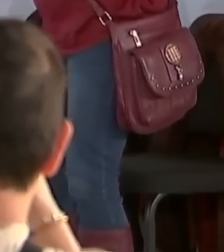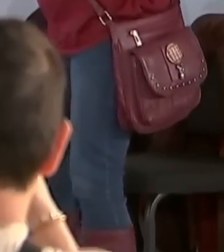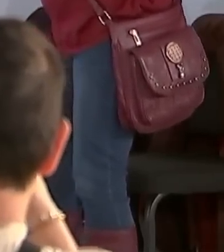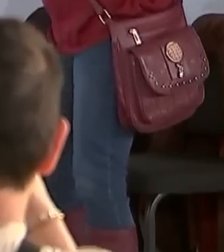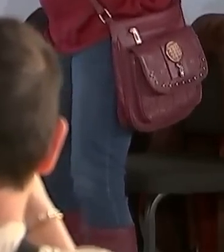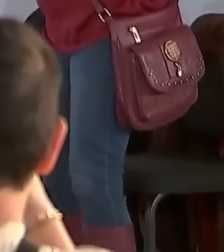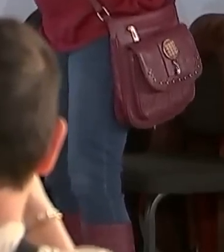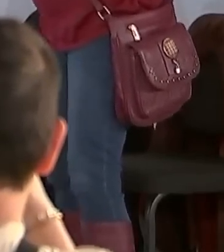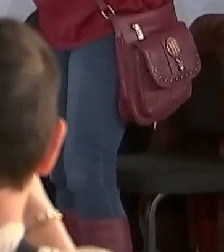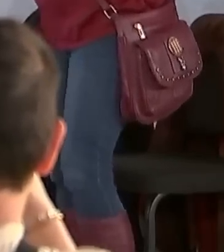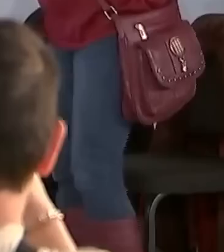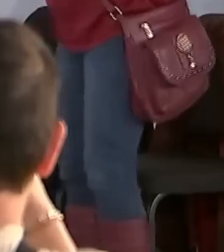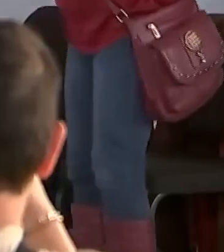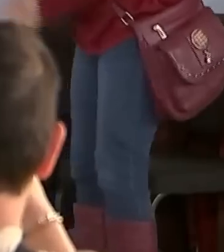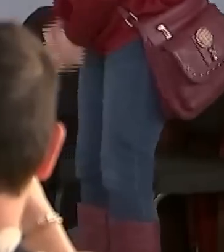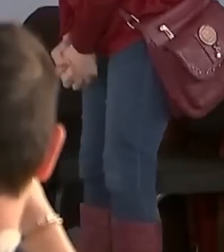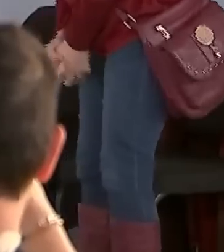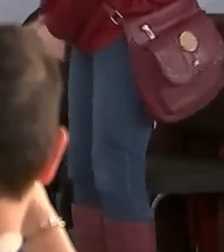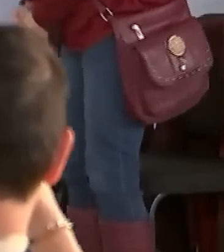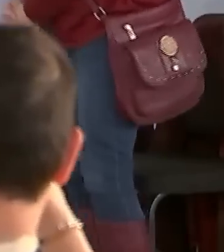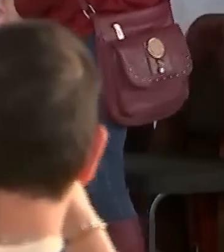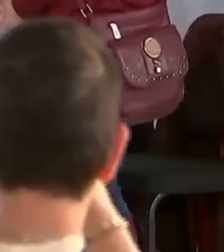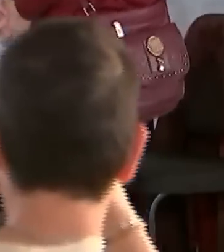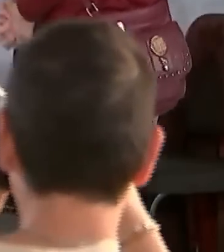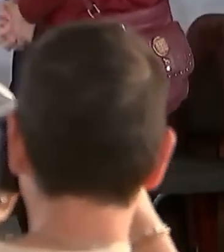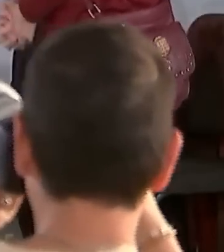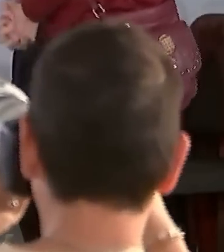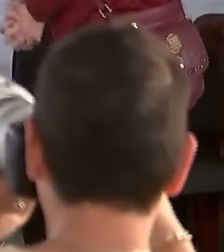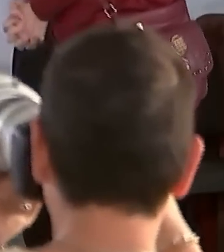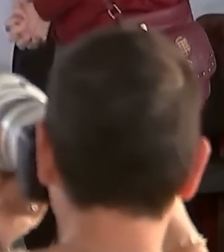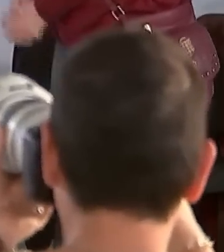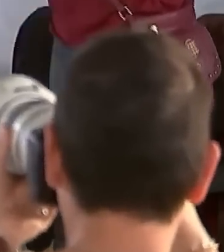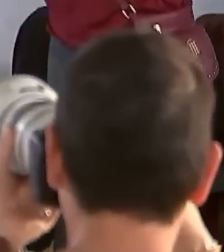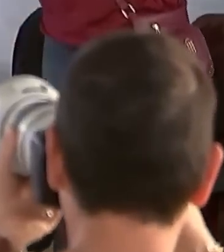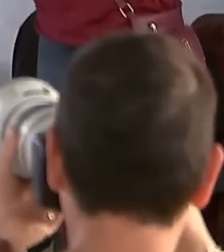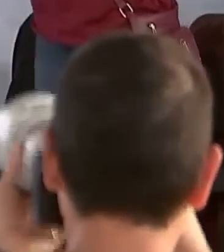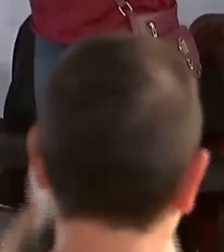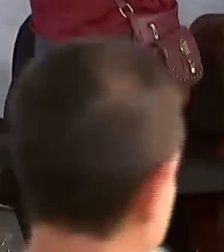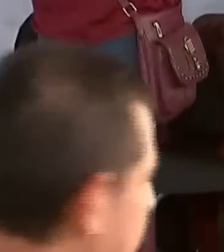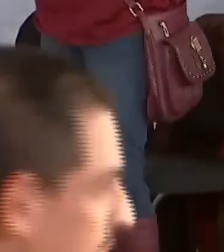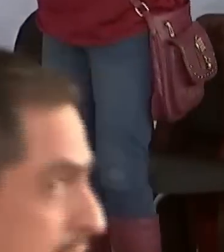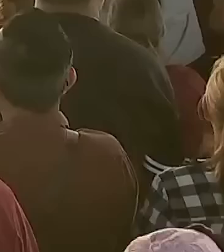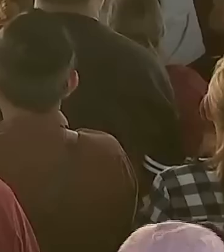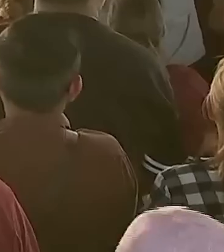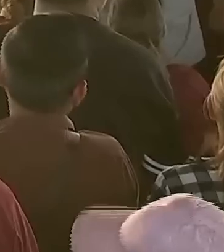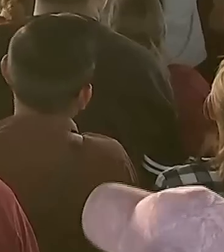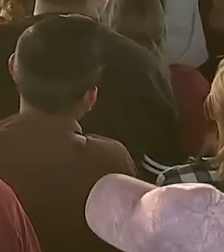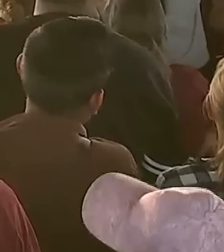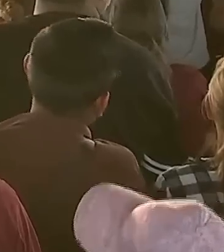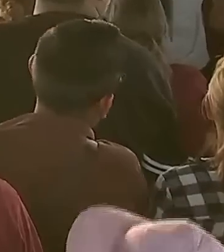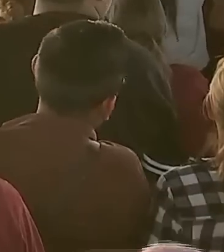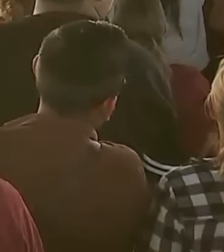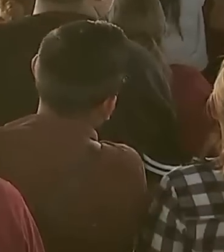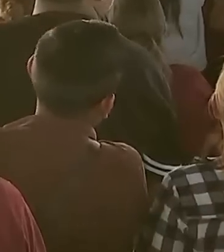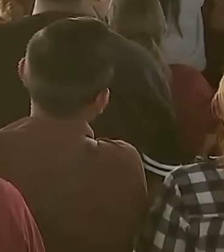la presidenta de los Estados Unidos Mexicanos Dora Claudia chb pardo agradecemos a ustedes